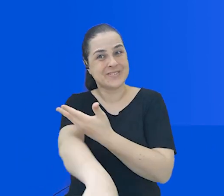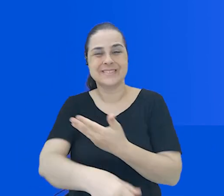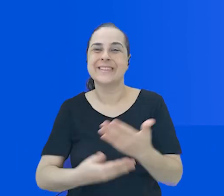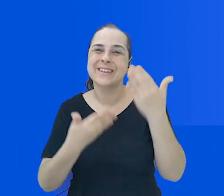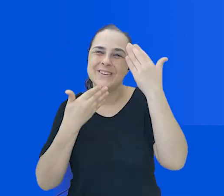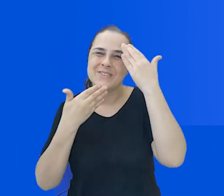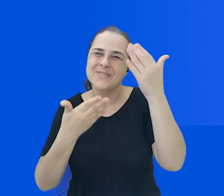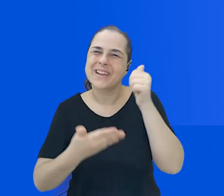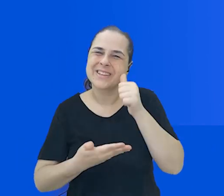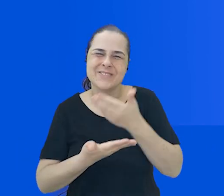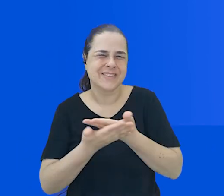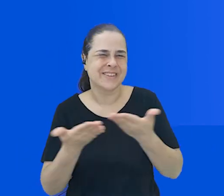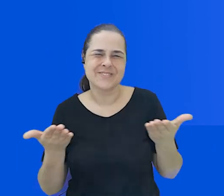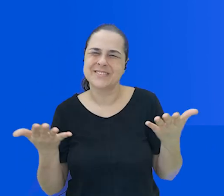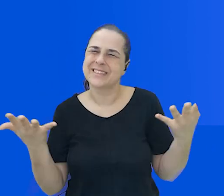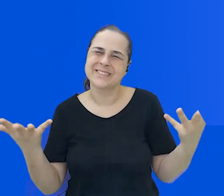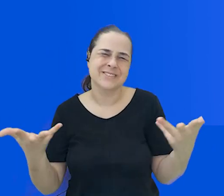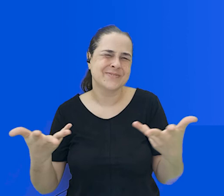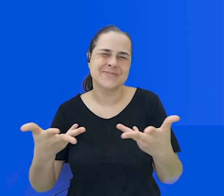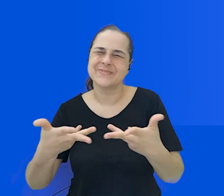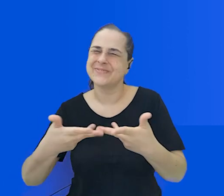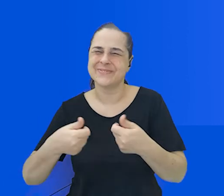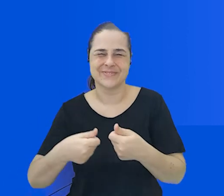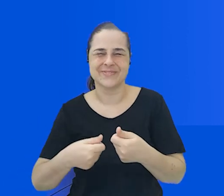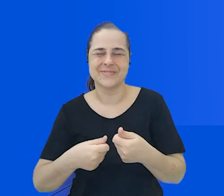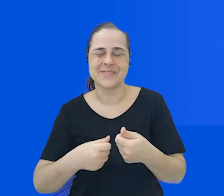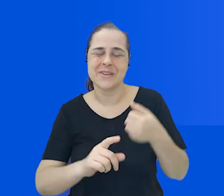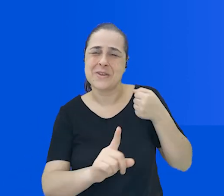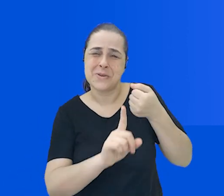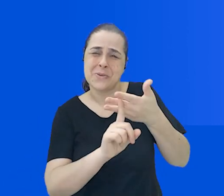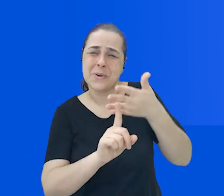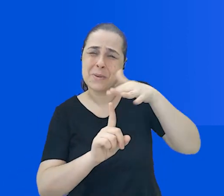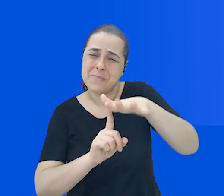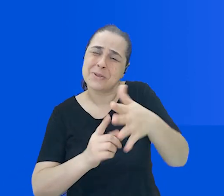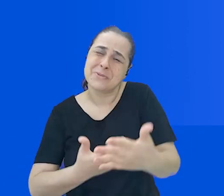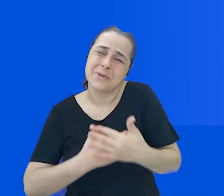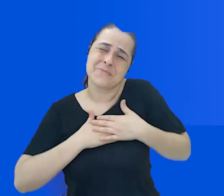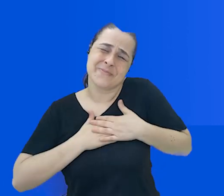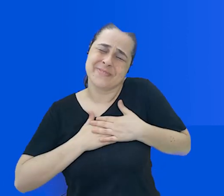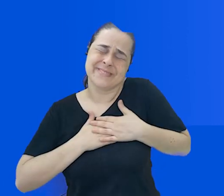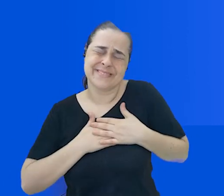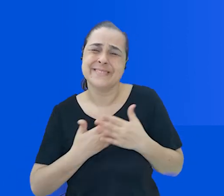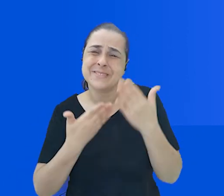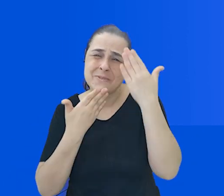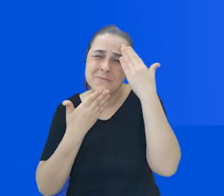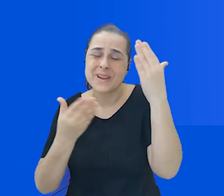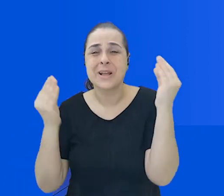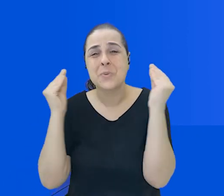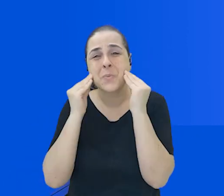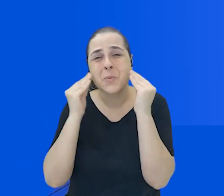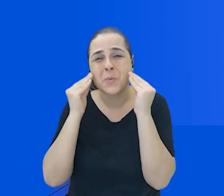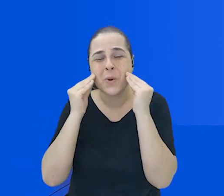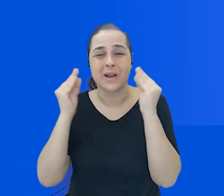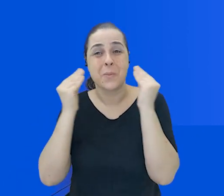Obrigada, mulheres, vocês são demais e vocês são o meu repertório. Obrigada e um beijo.